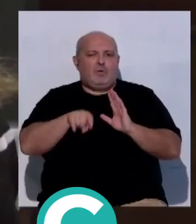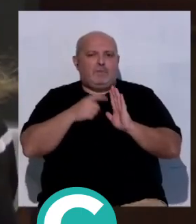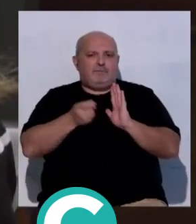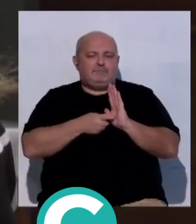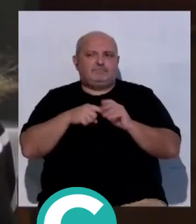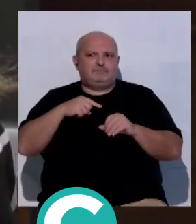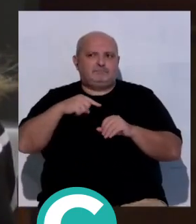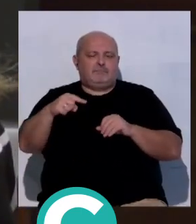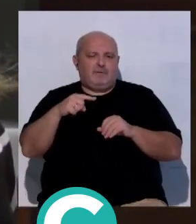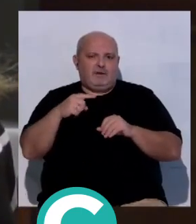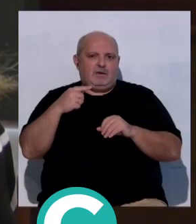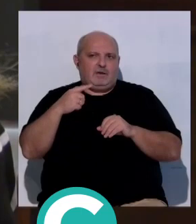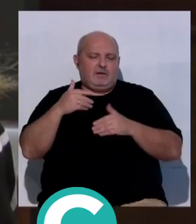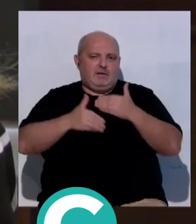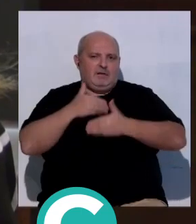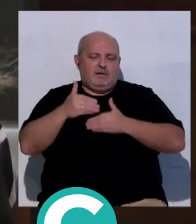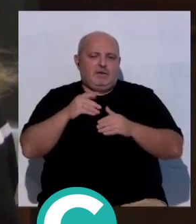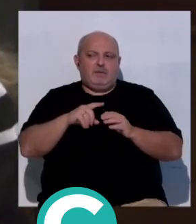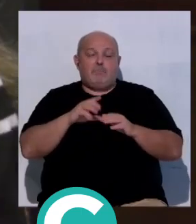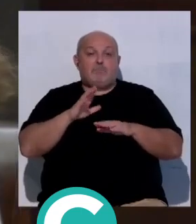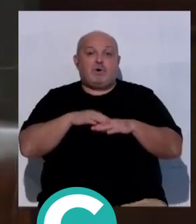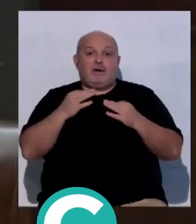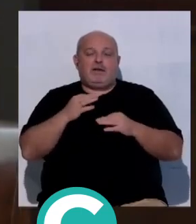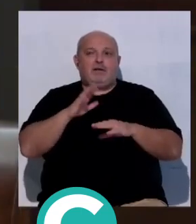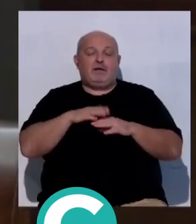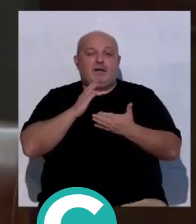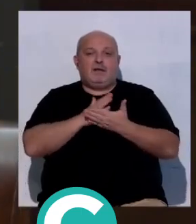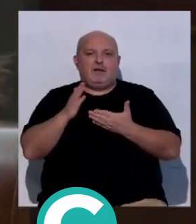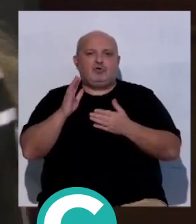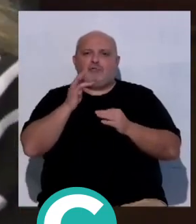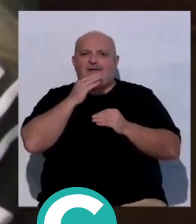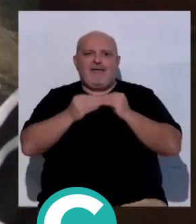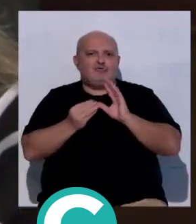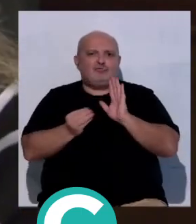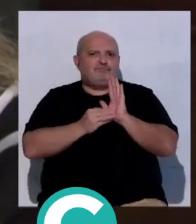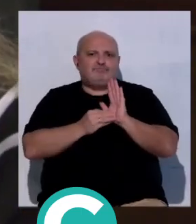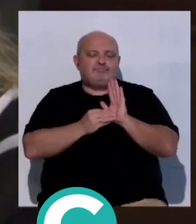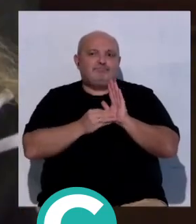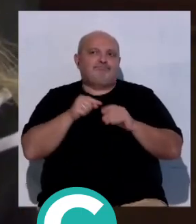se licite todo todo completamente Por qué Porque esa parte no estaba licitada y obviamente estamos